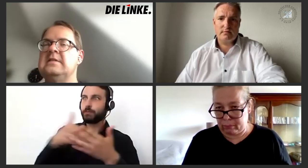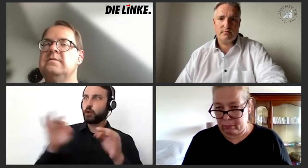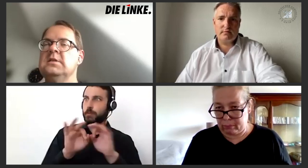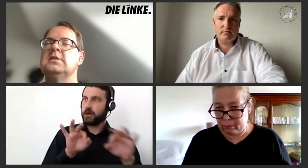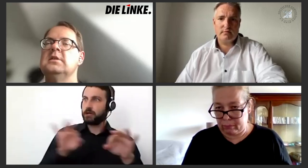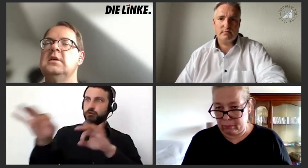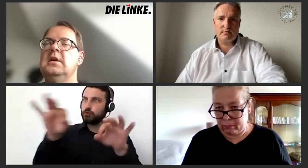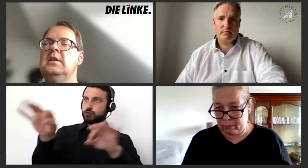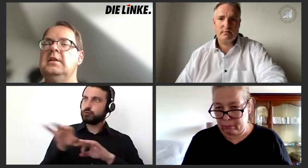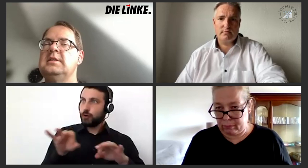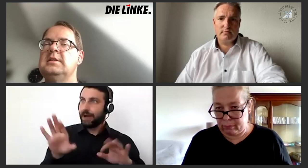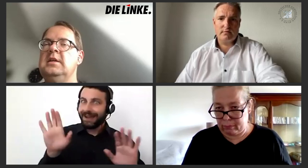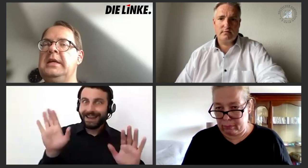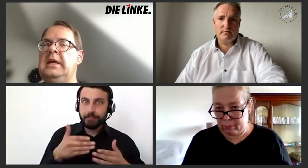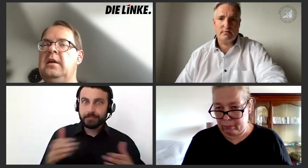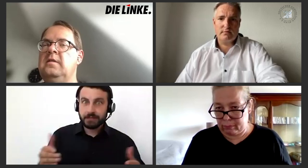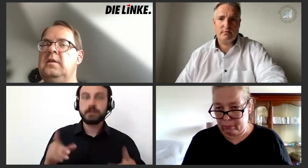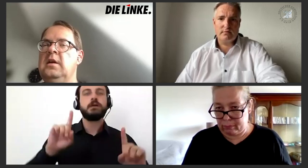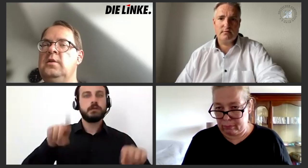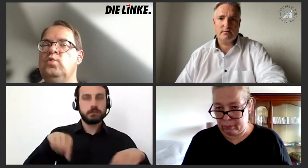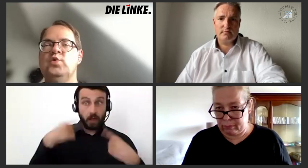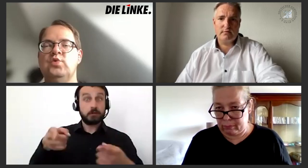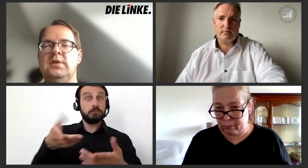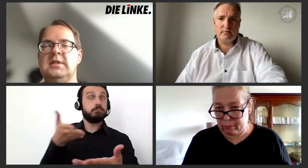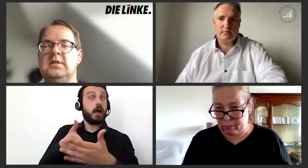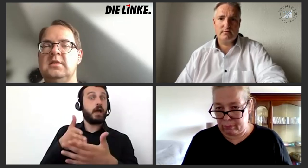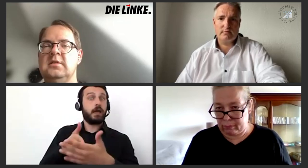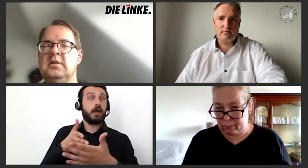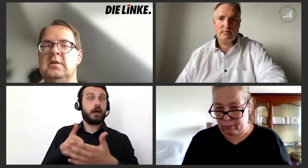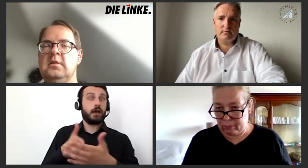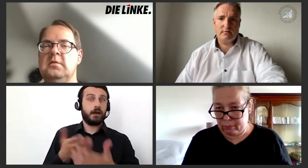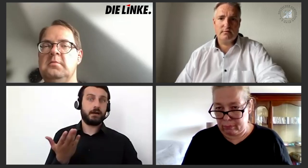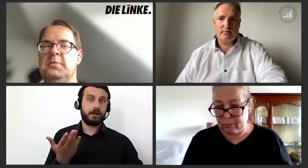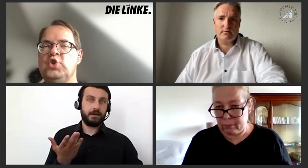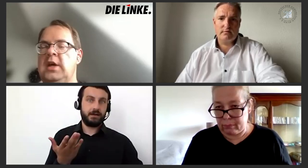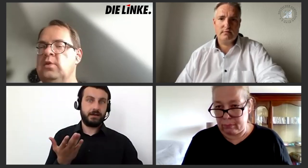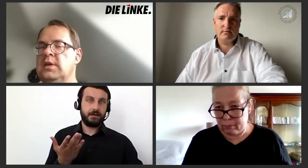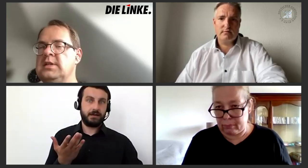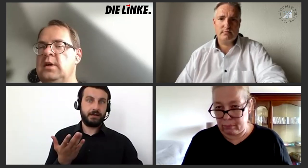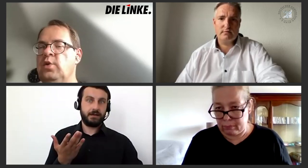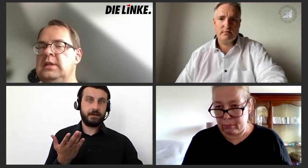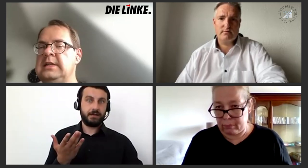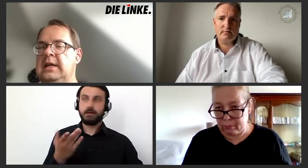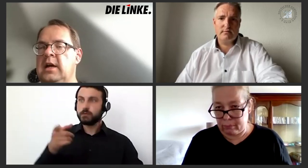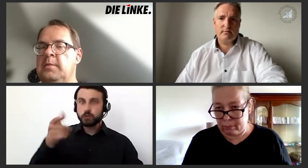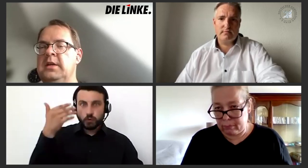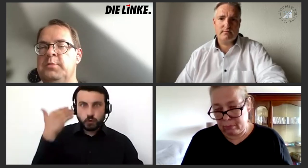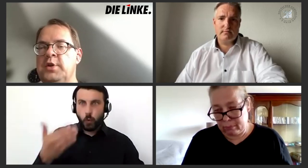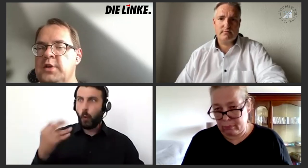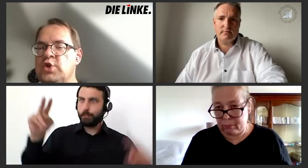übersetzt wird, dann ist es eine Barriere die eine unzulässige Beschränkung ist,